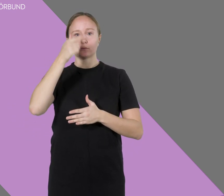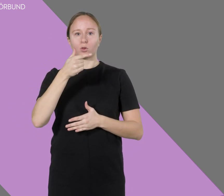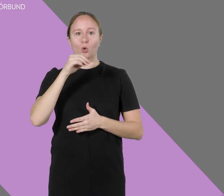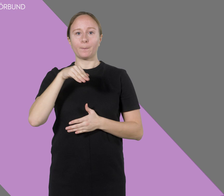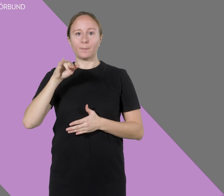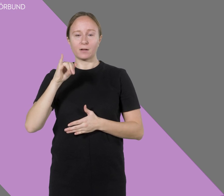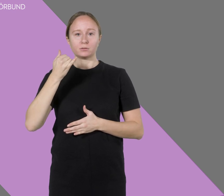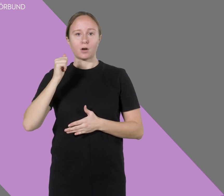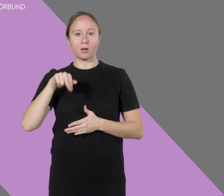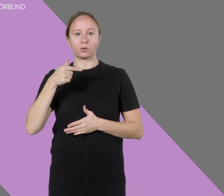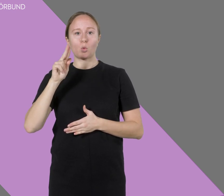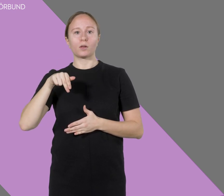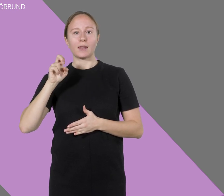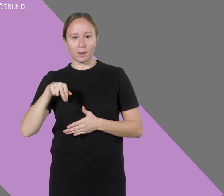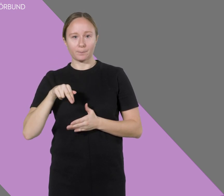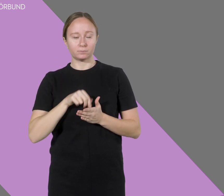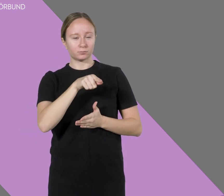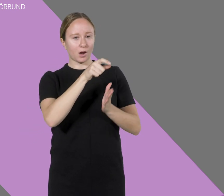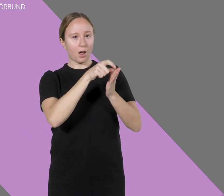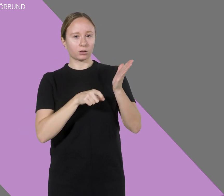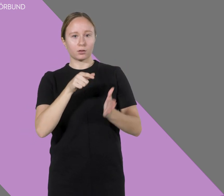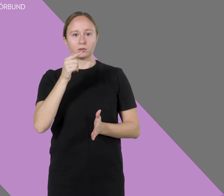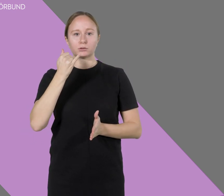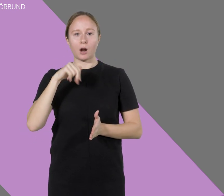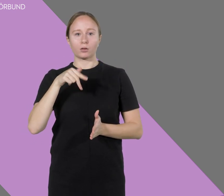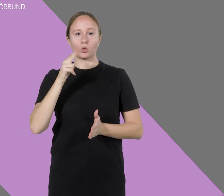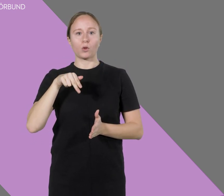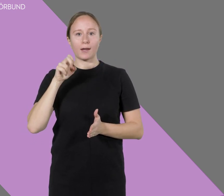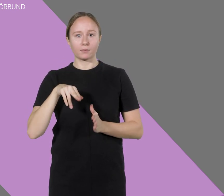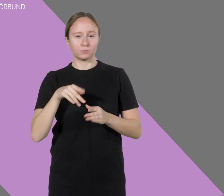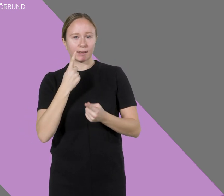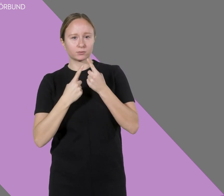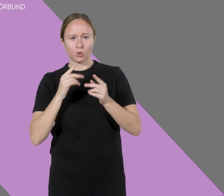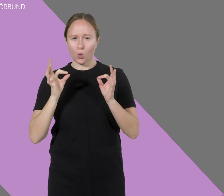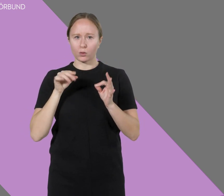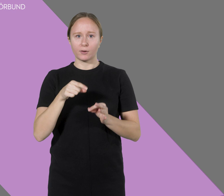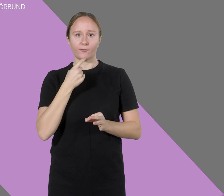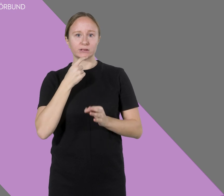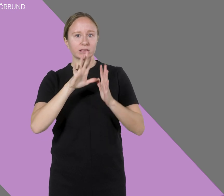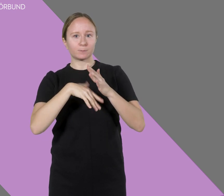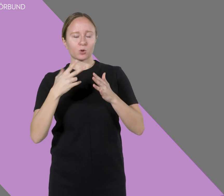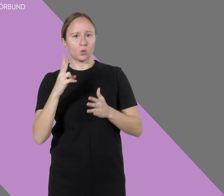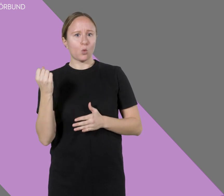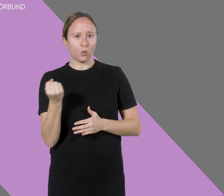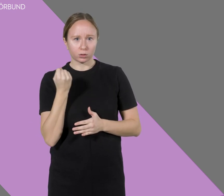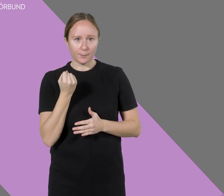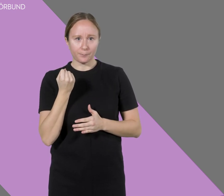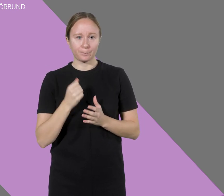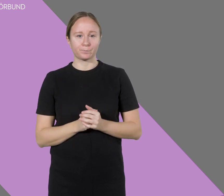Tommi Jantunen 5.12.2023. I artikeln diskuterar Jantunen huruvida det finska teckenspråket är hotat.